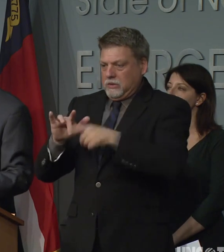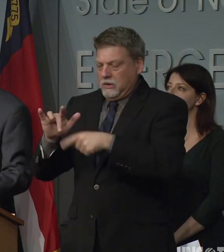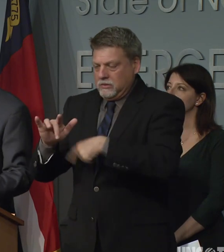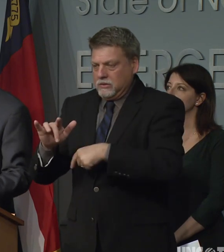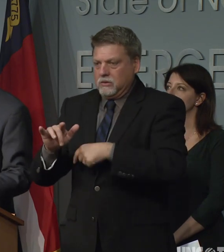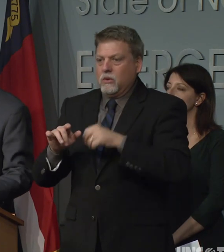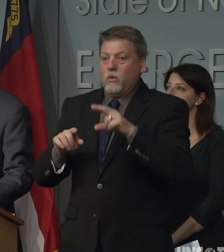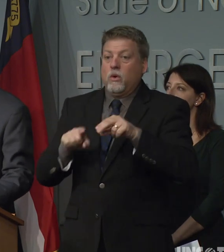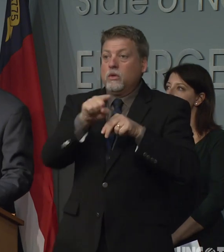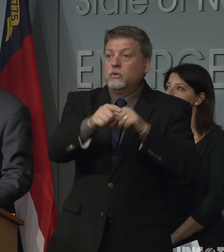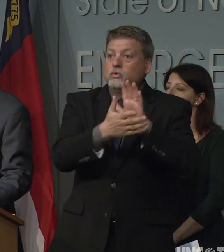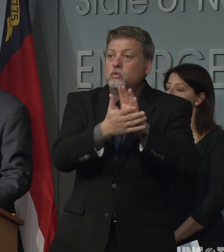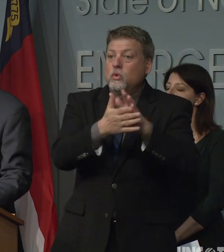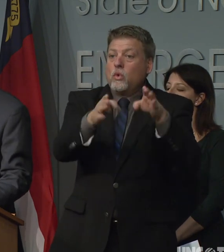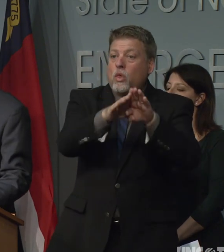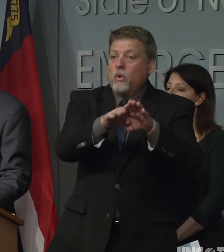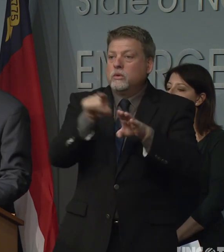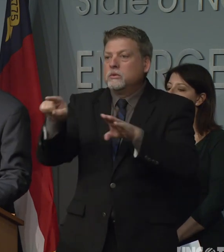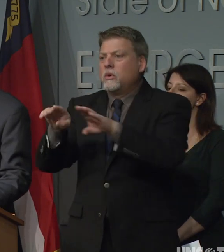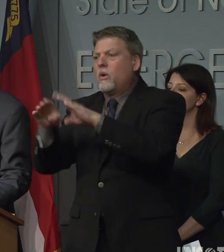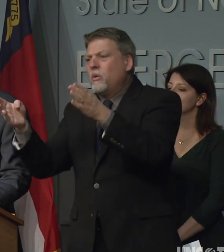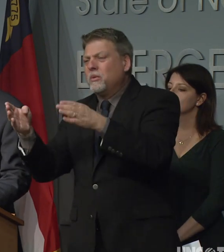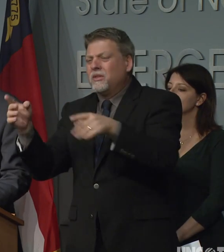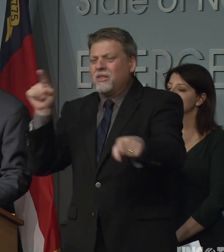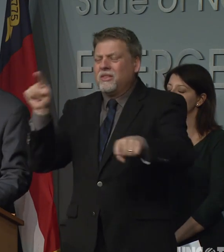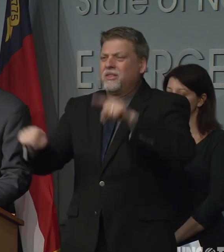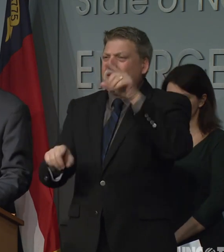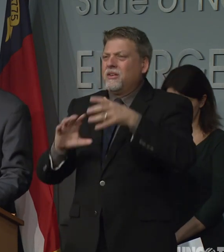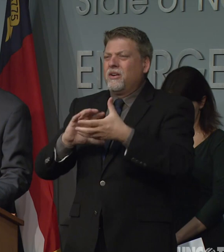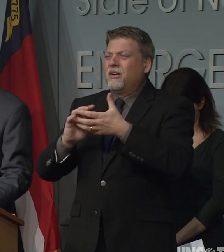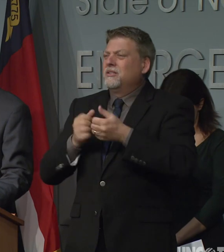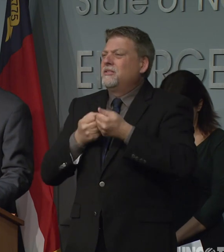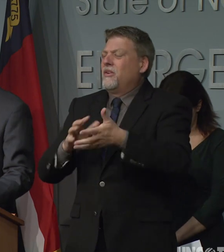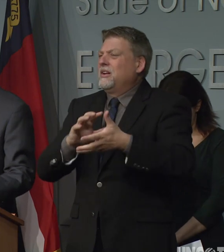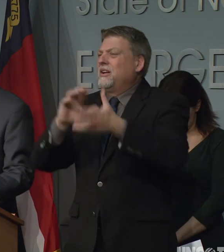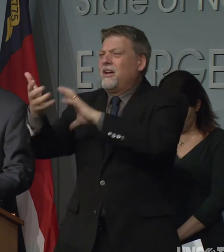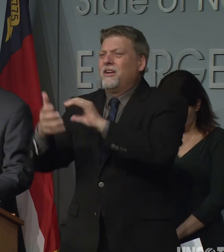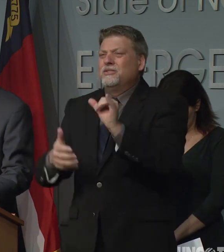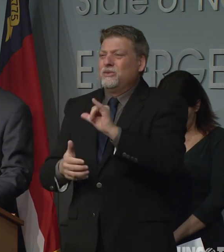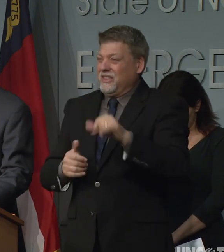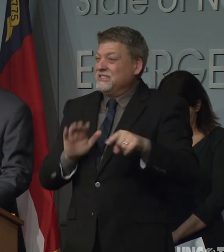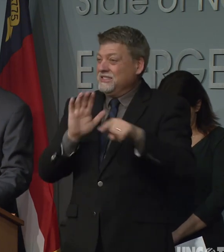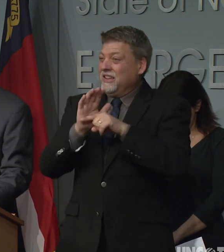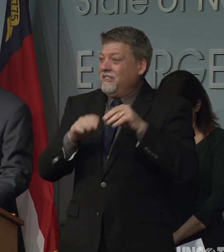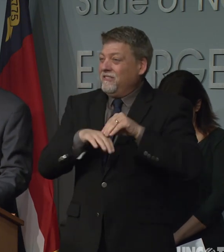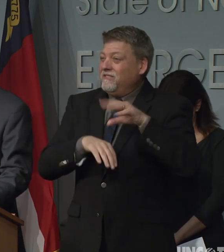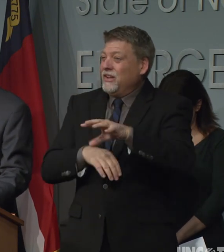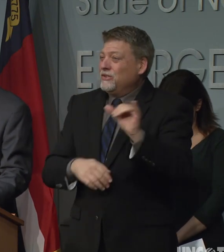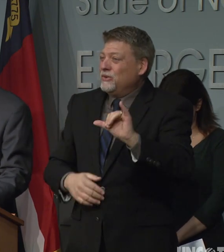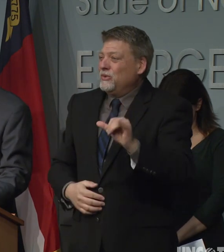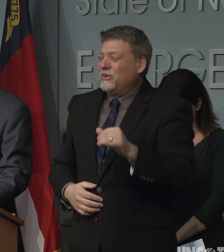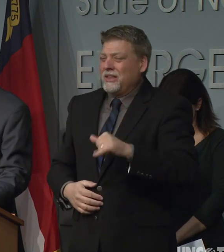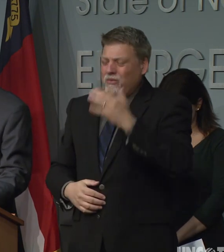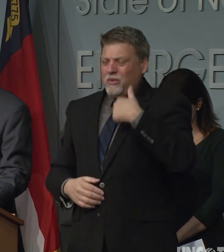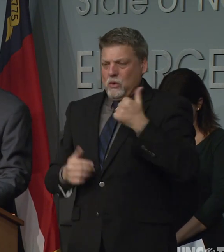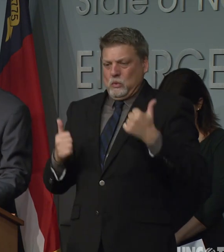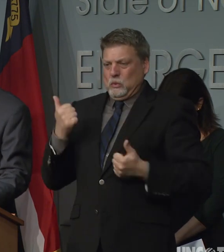una respuesta coordinada para poder lidiar con el resultado de no tener escuelas, y es de que yo cree e o hemos